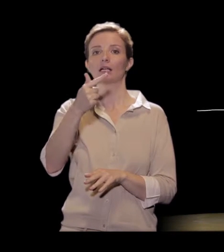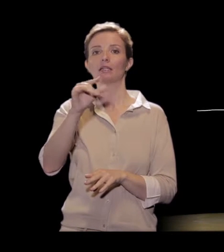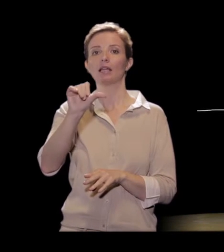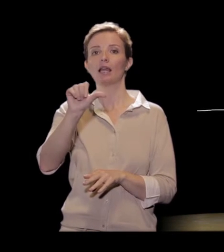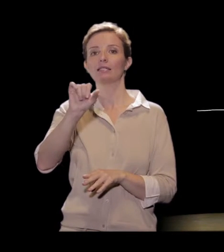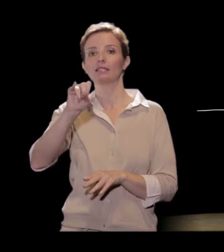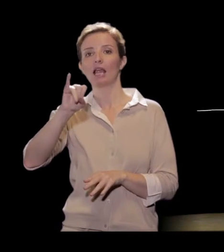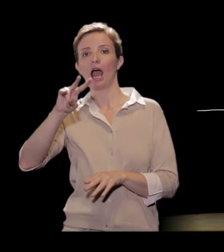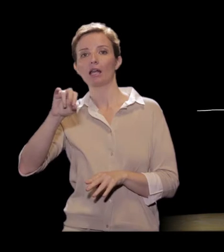ortogonali tra di loro.